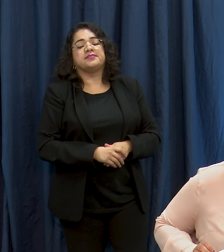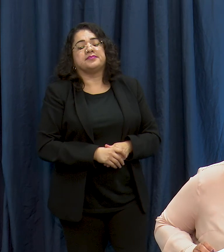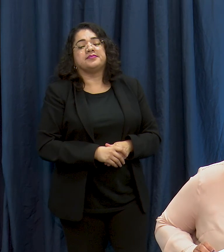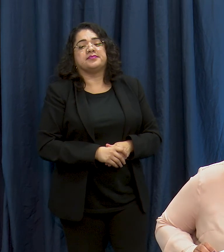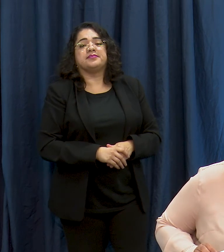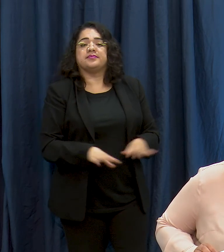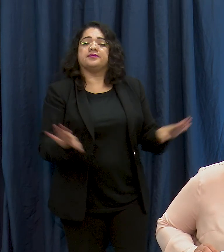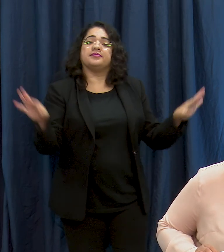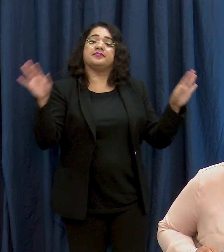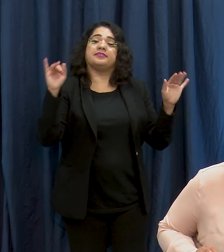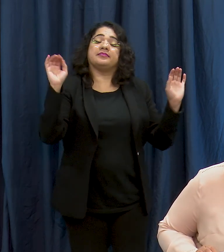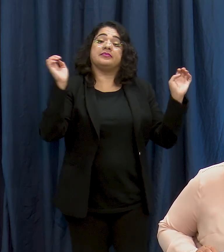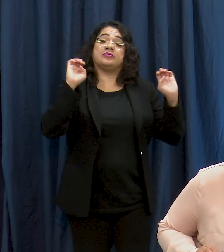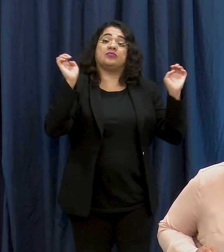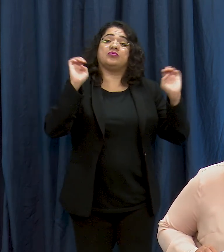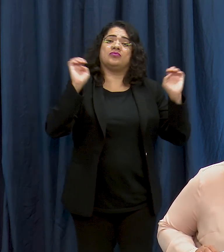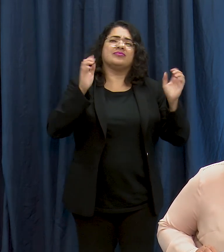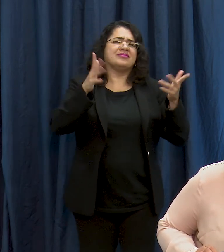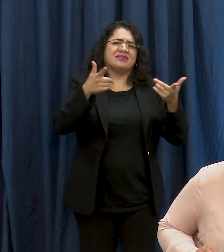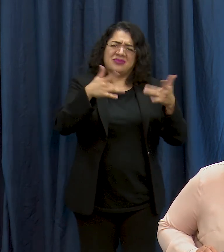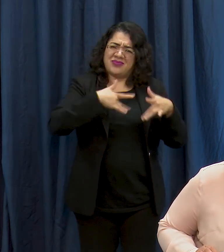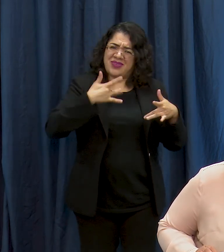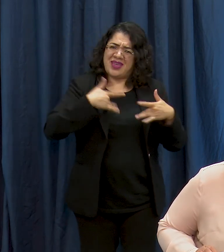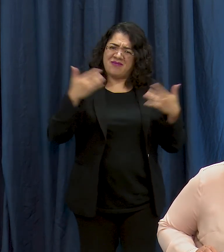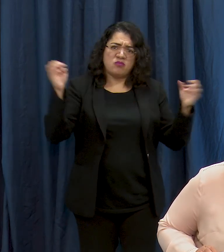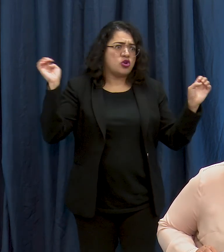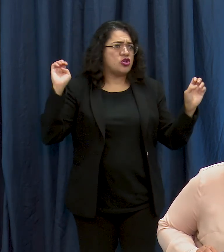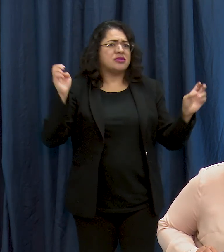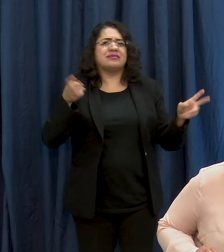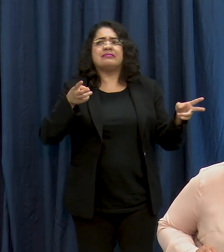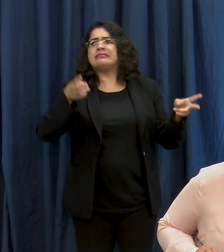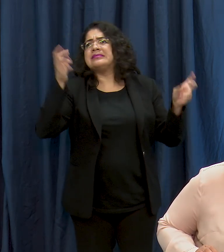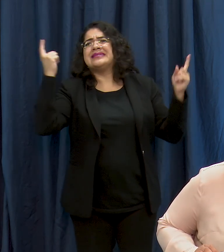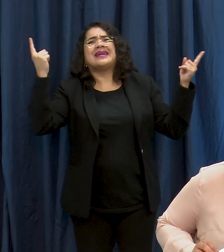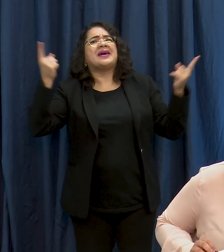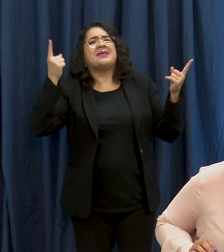caso de una emergencia yeah me no a on SE hace ganas attentio nays medica scale